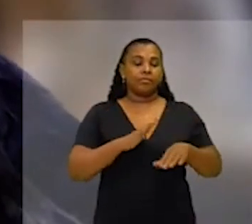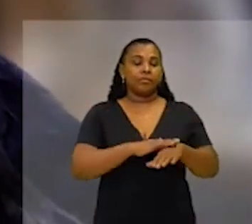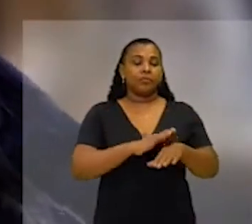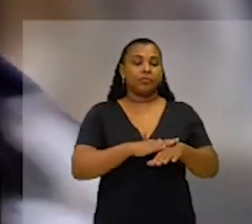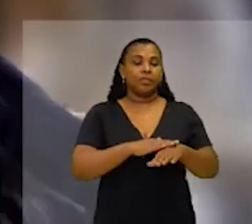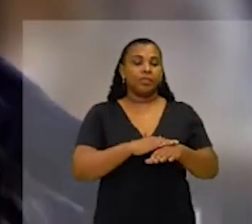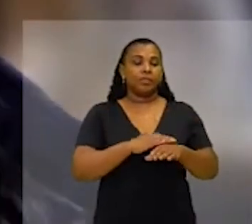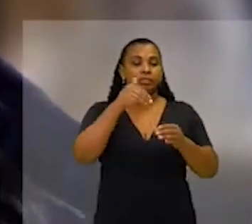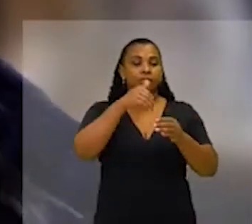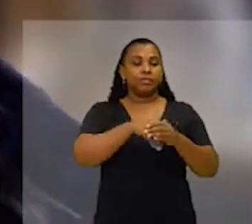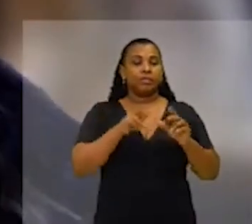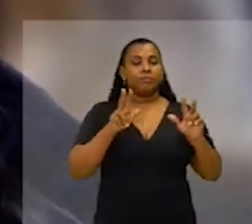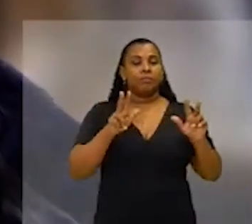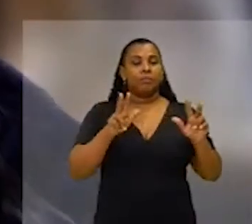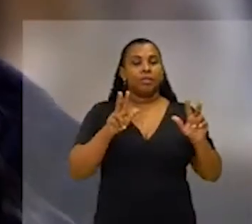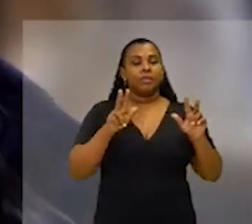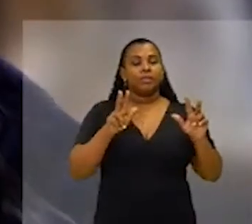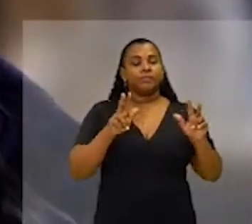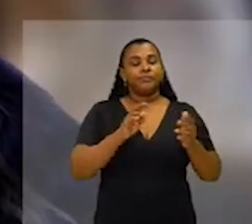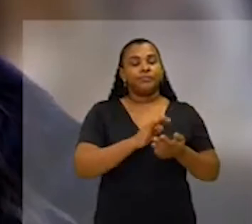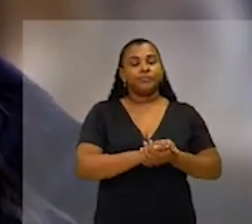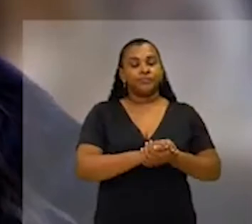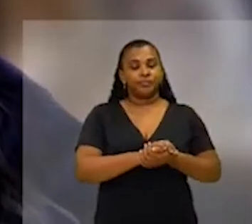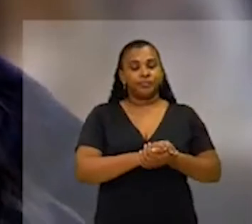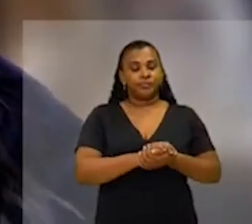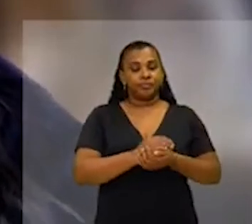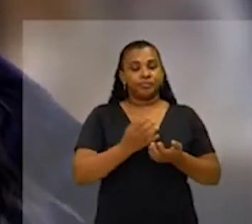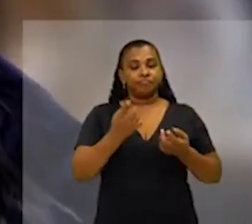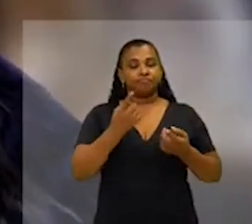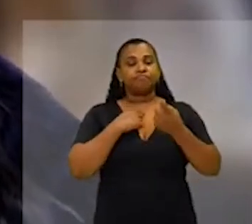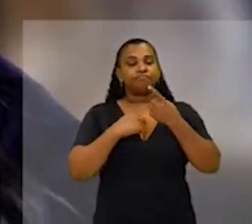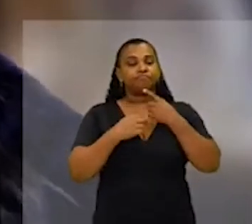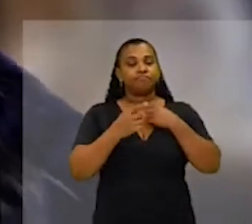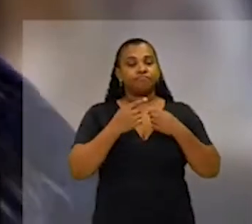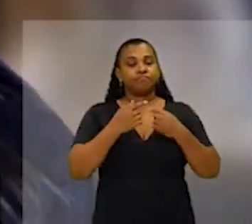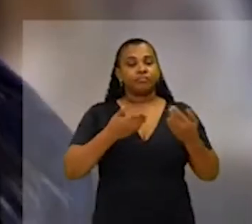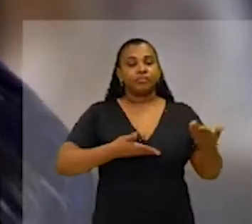gente eu gostaria depois até de compartilhar um pouco dessa experiência mas durante a campanha